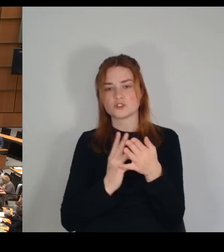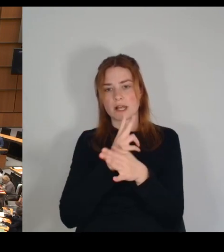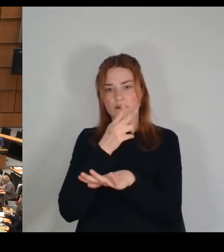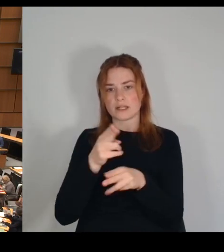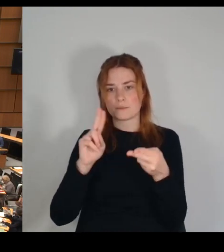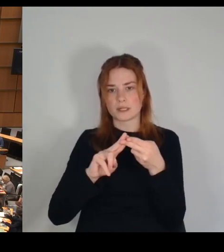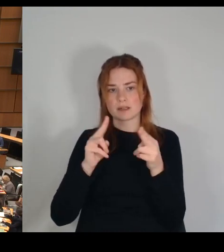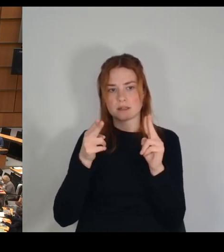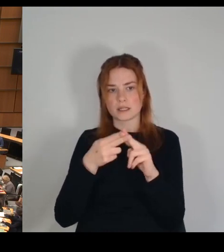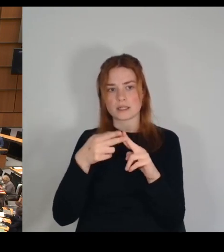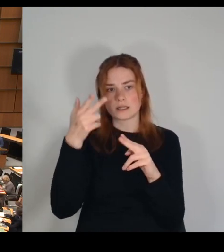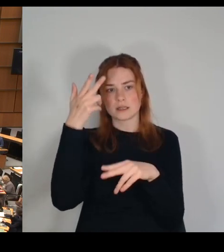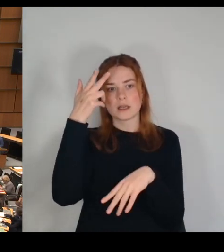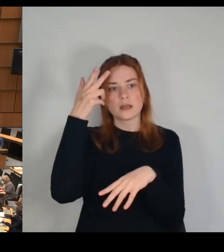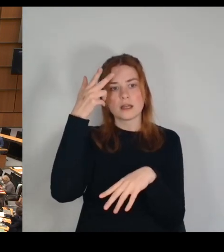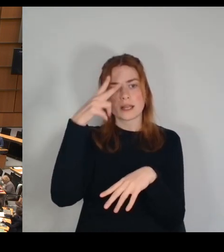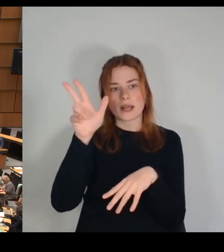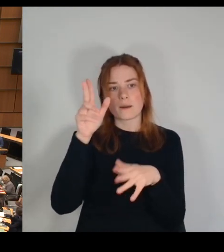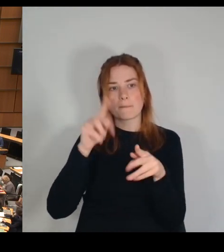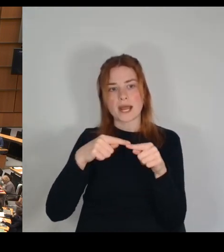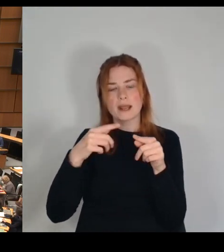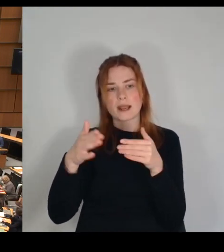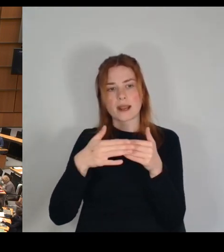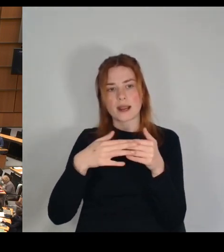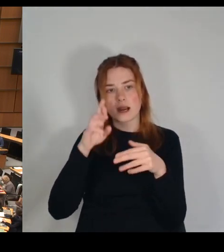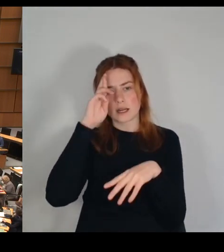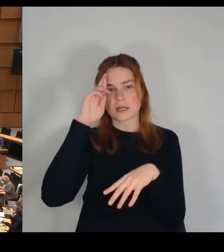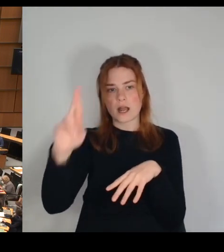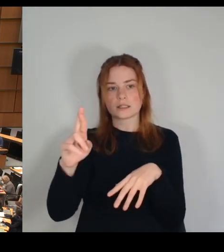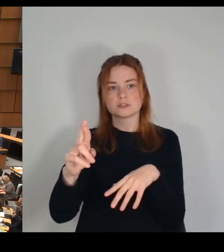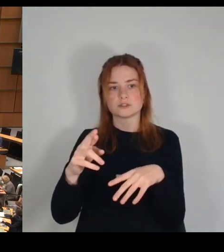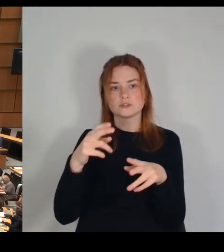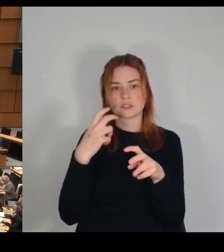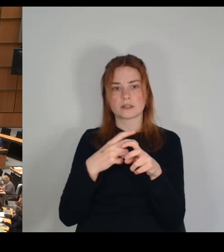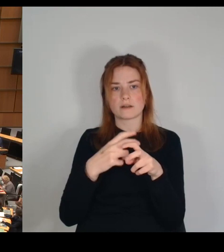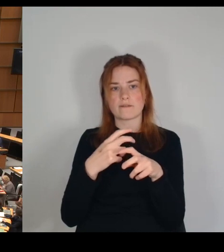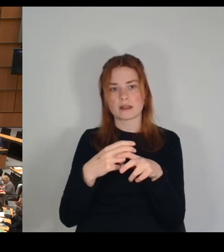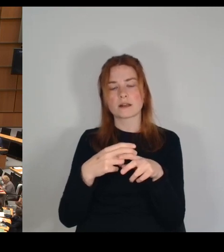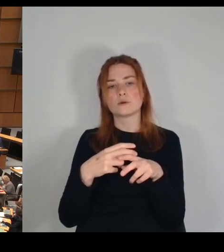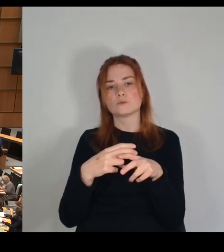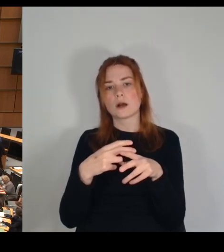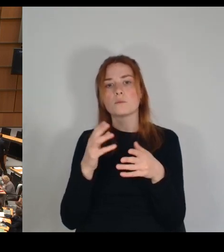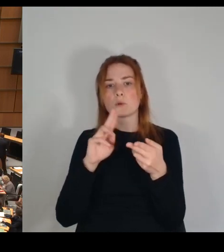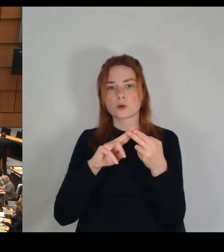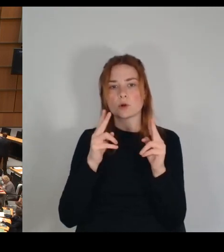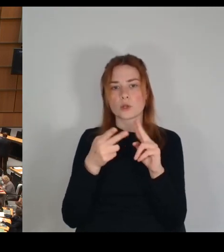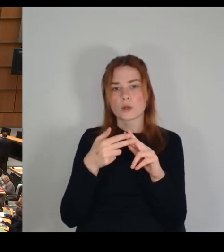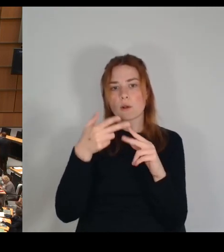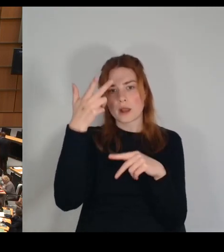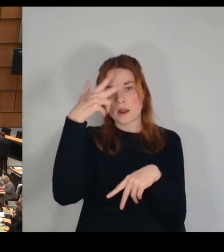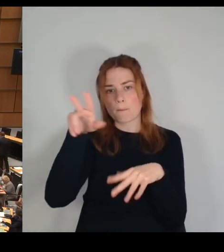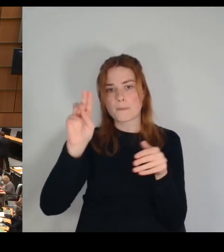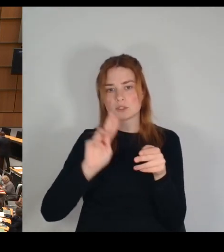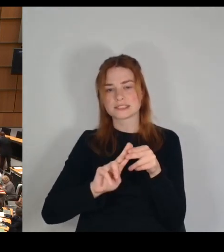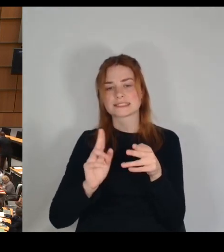geheime Wahl beantragt. Die Fraktionen haben sich einvernehmlich darauf vereinbart, diese Wahlen in einem Wahlgang durchzuführen. Sie erhalten jetzt also